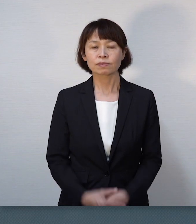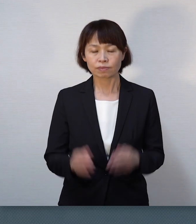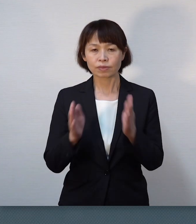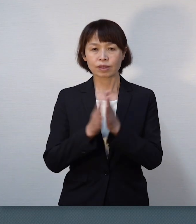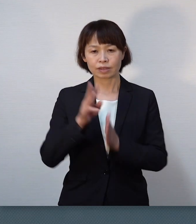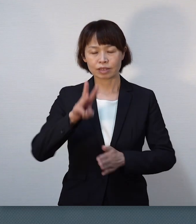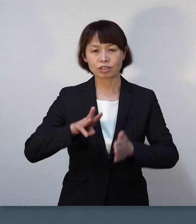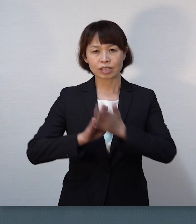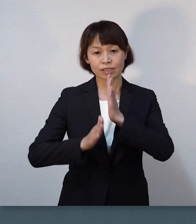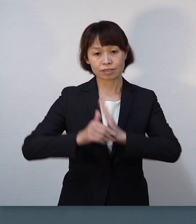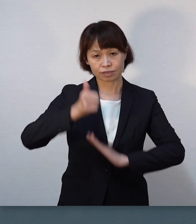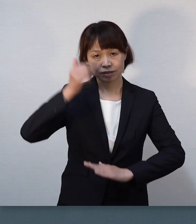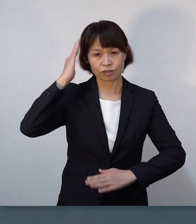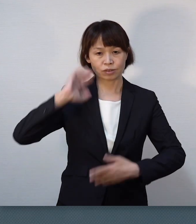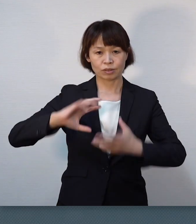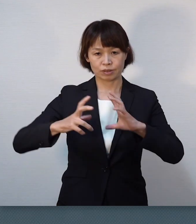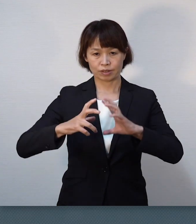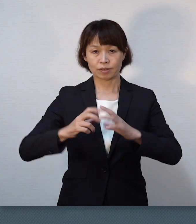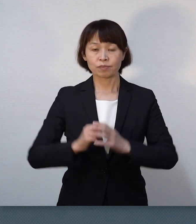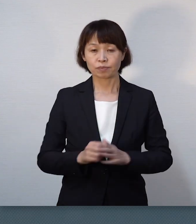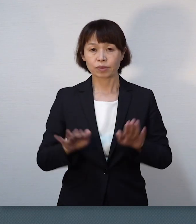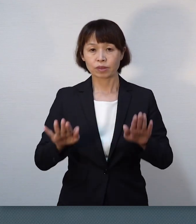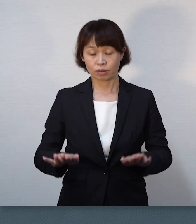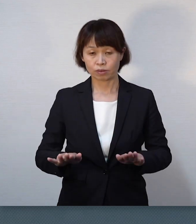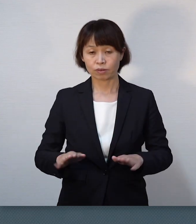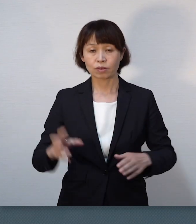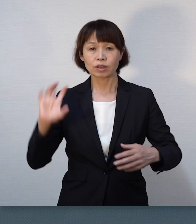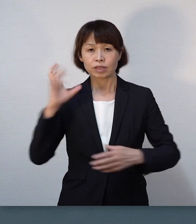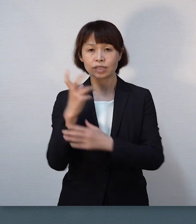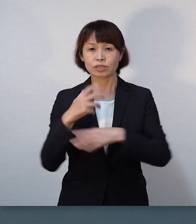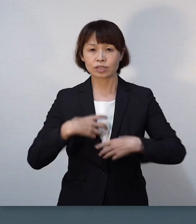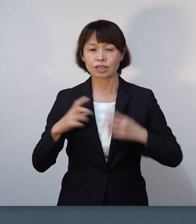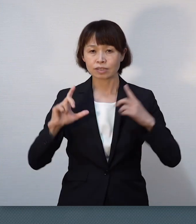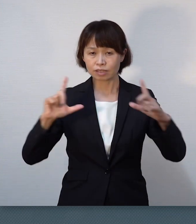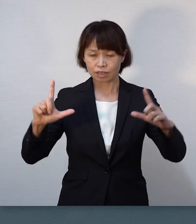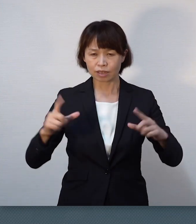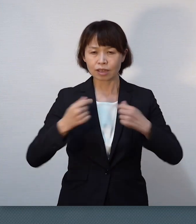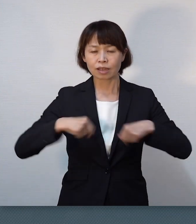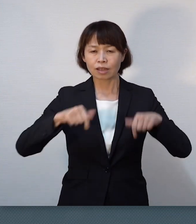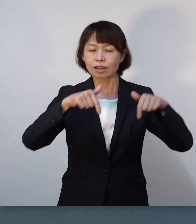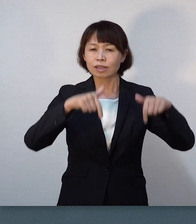神奈川県知事の黒岩 祐治です 本日、緊急事態宣言、関西圏は解除されましたが